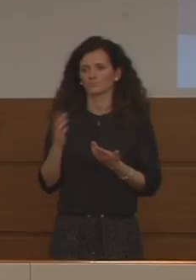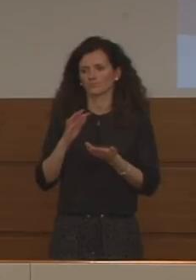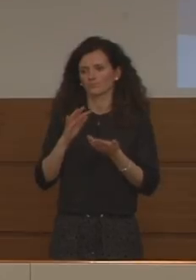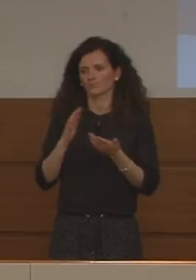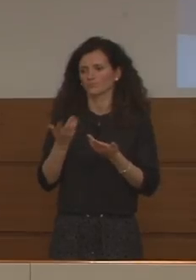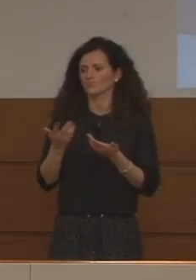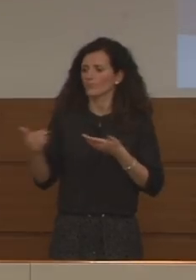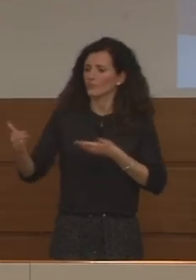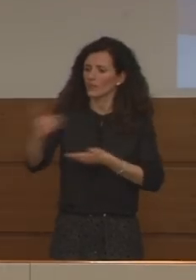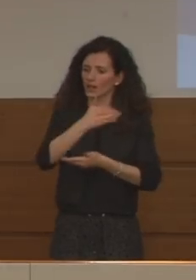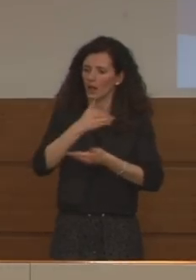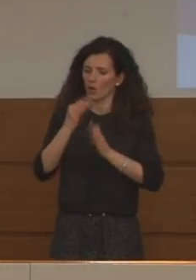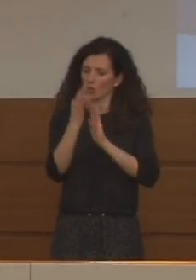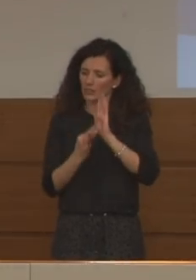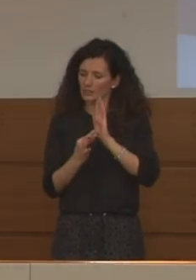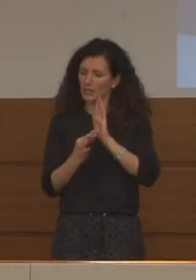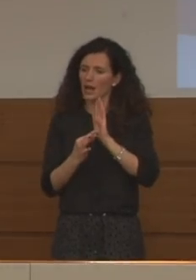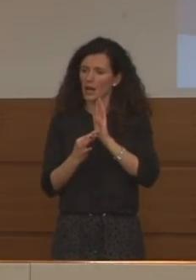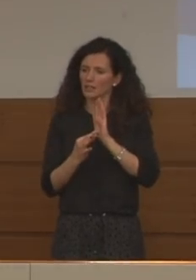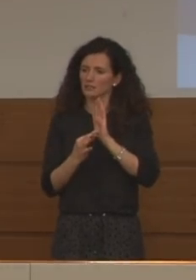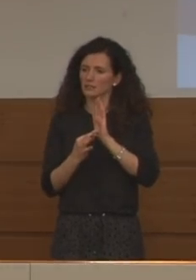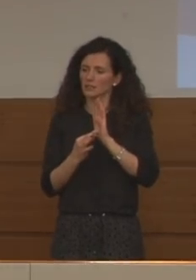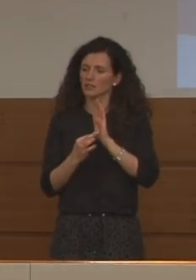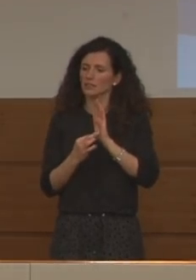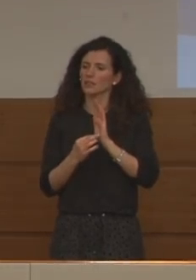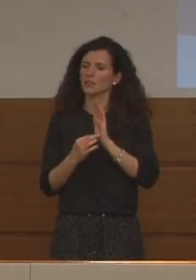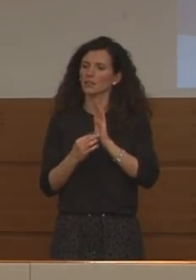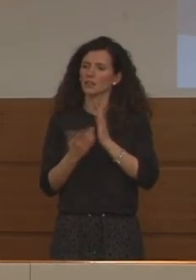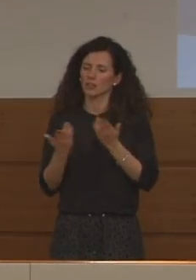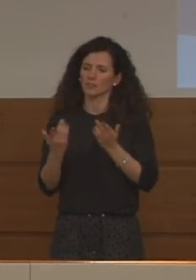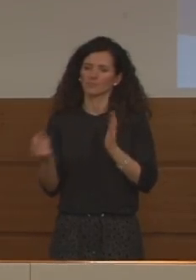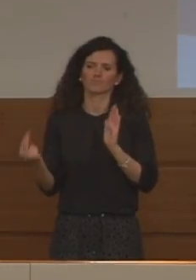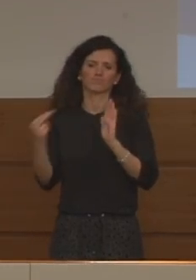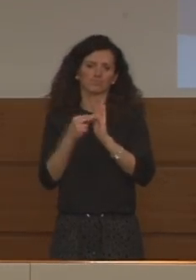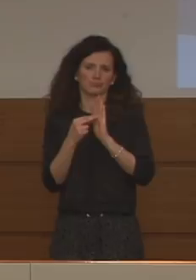viene attribuita a "caso" e quindi riportato in questo tipo di rapporto.